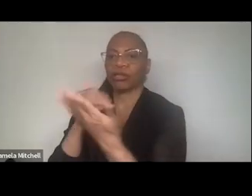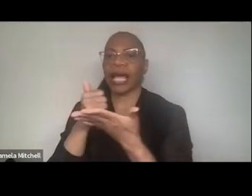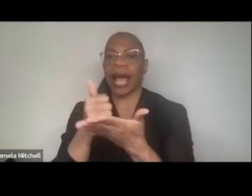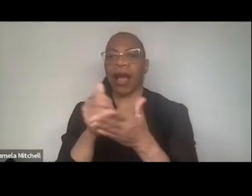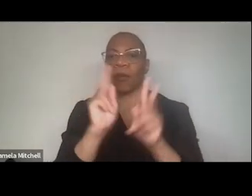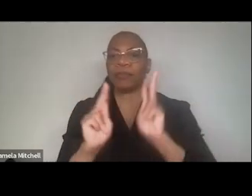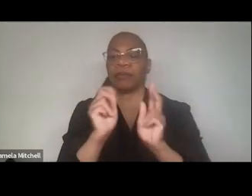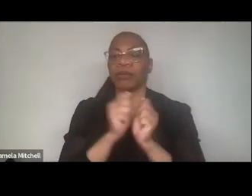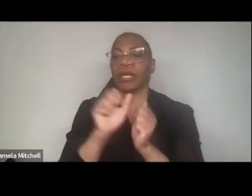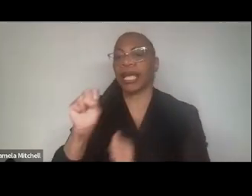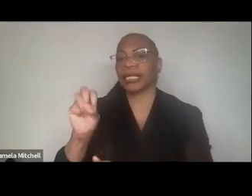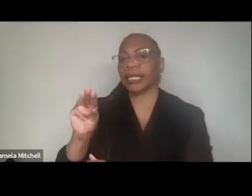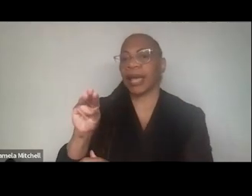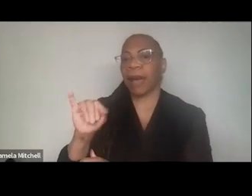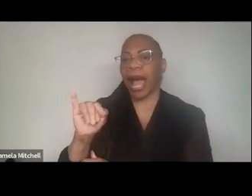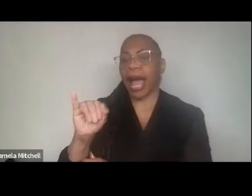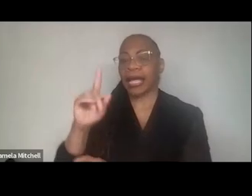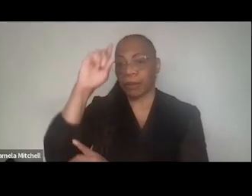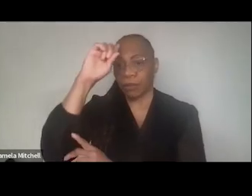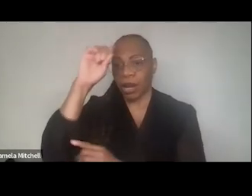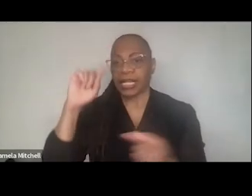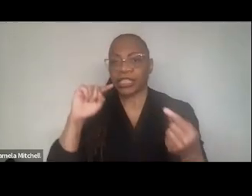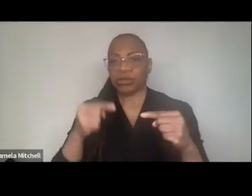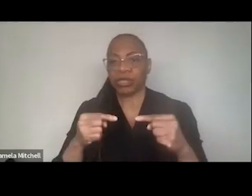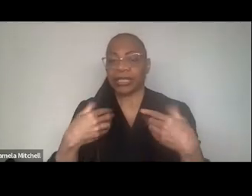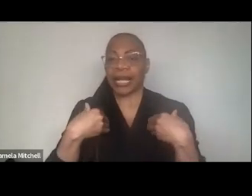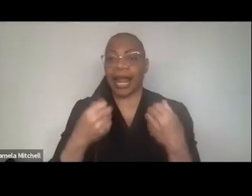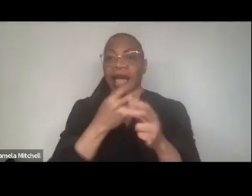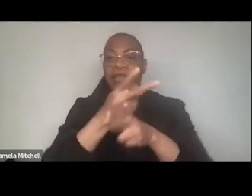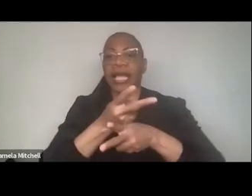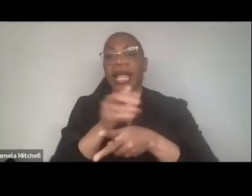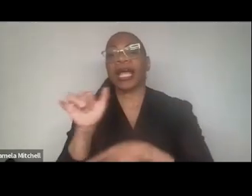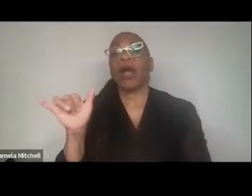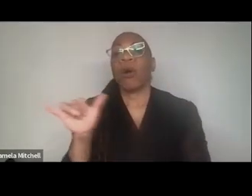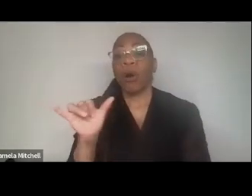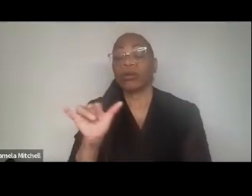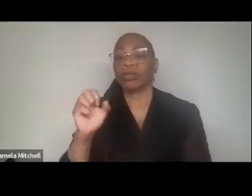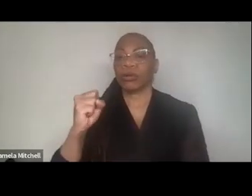y lesiones cerebrales a acceder a vivienda, atención de salud mental y servicios de SOAR. Eso sería maravilloso.